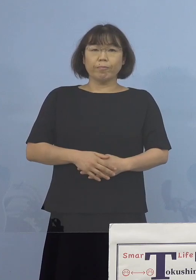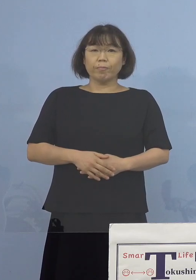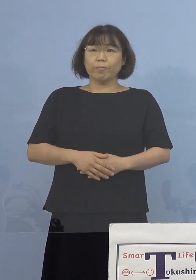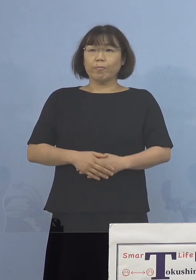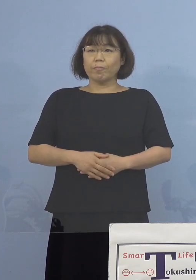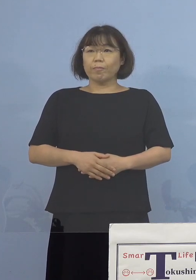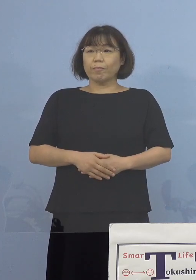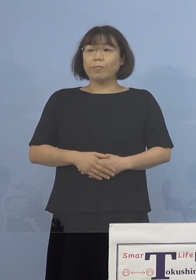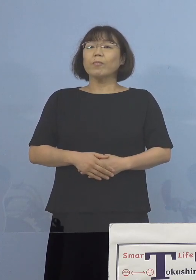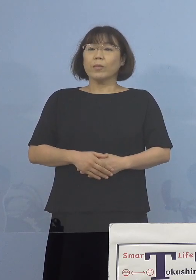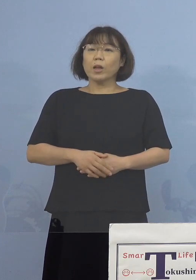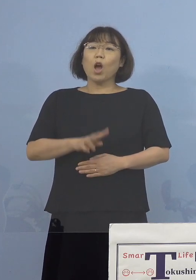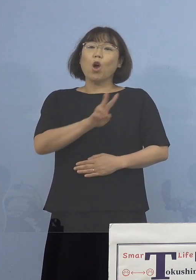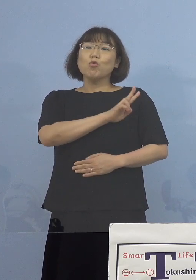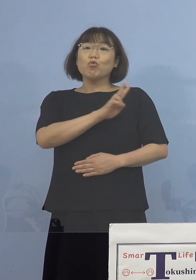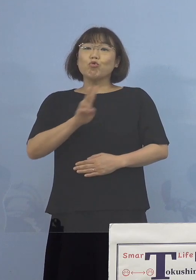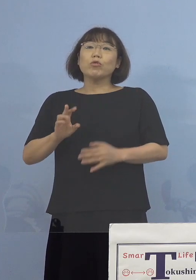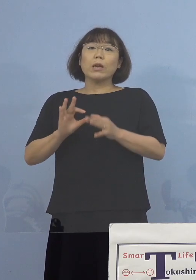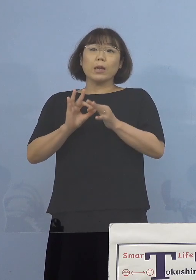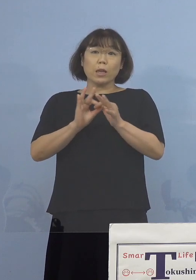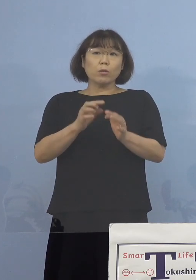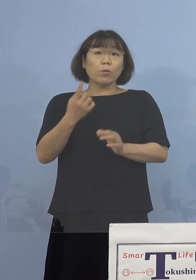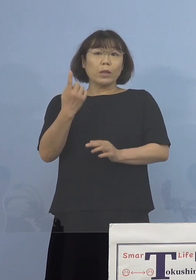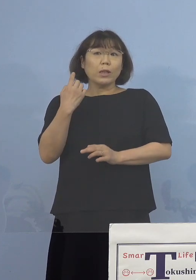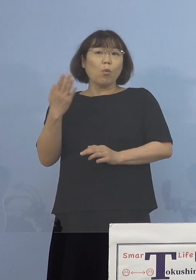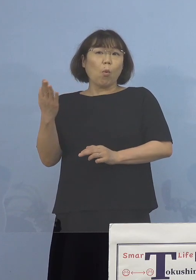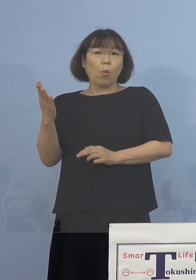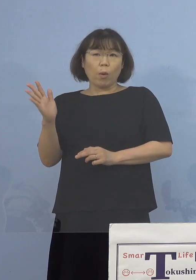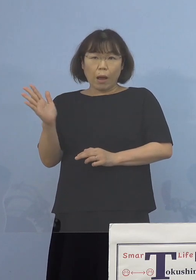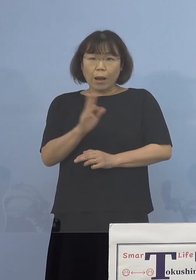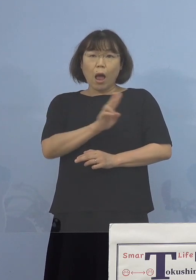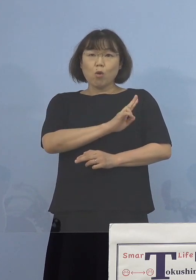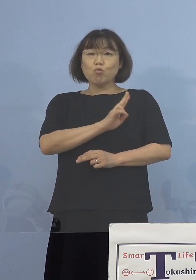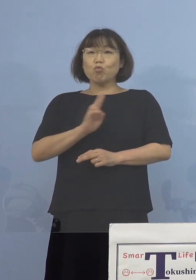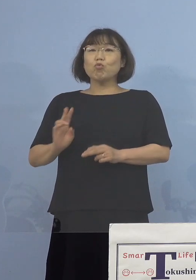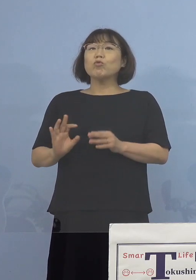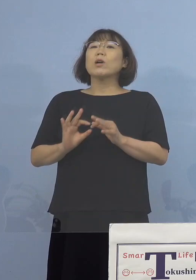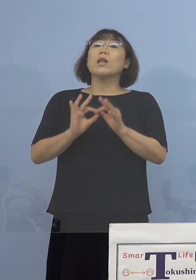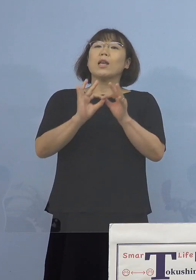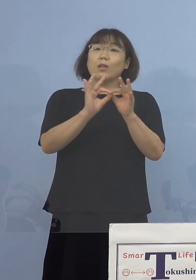2日連続ということになっております （幹事社：読売新聞社） わかりました